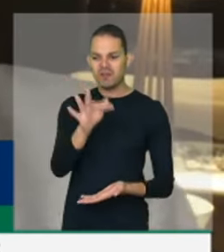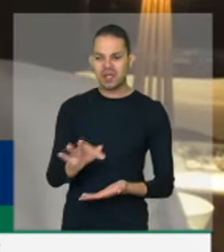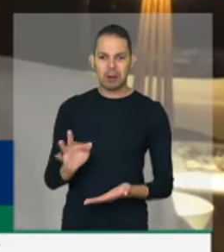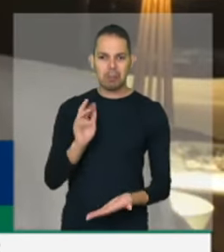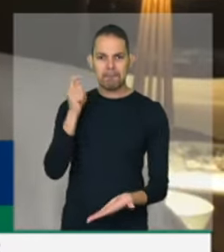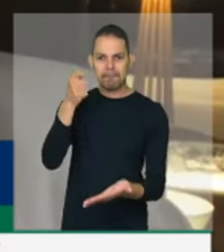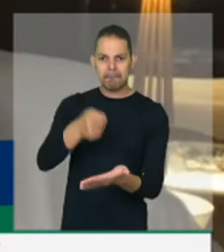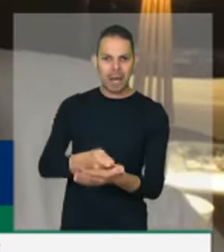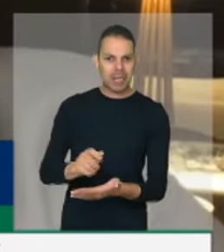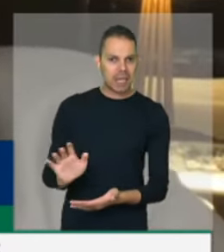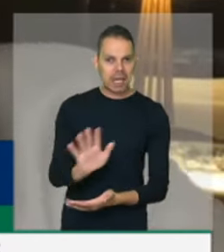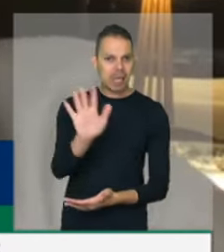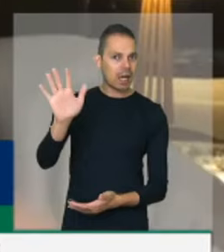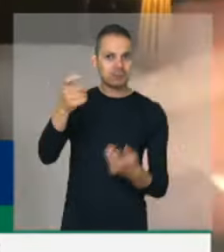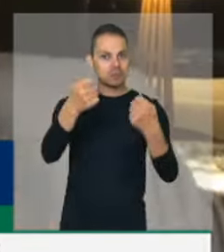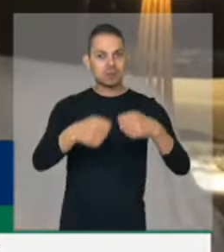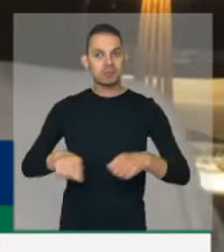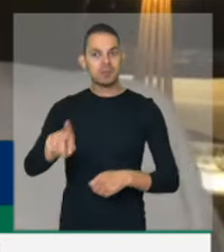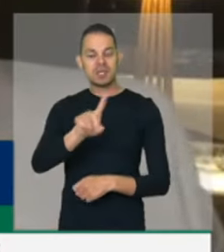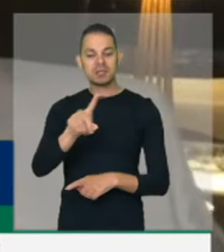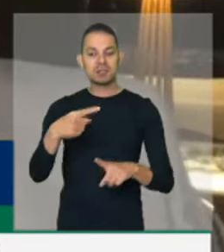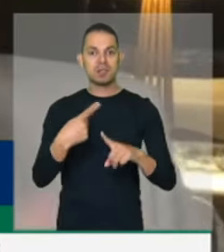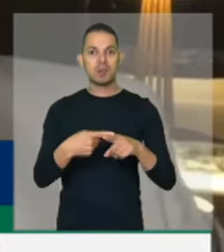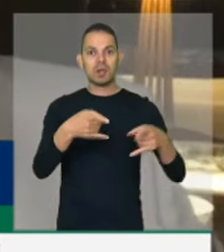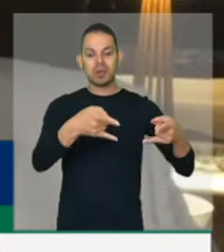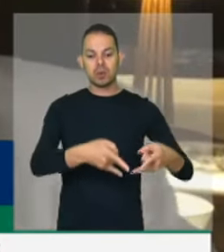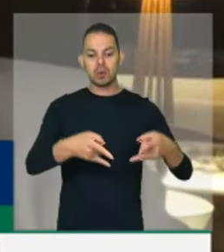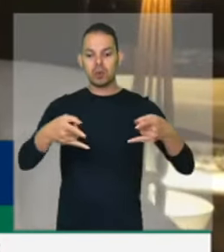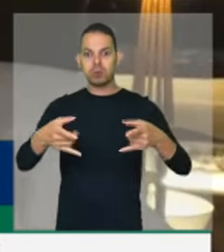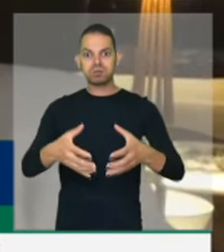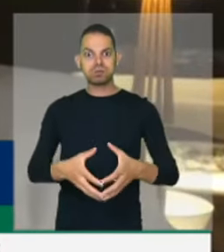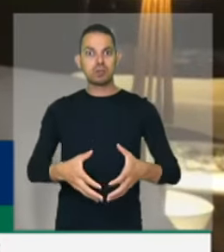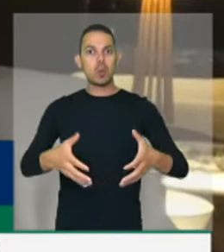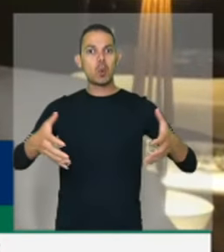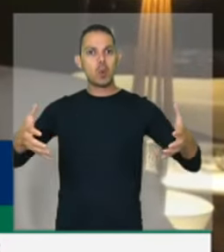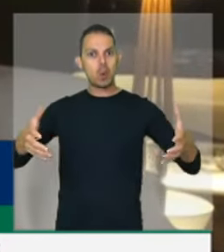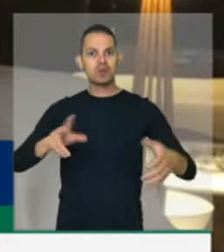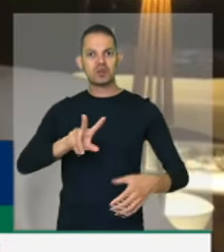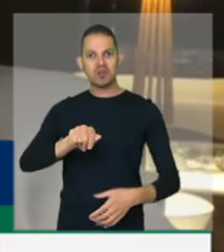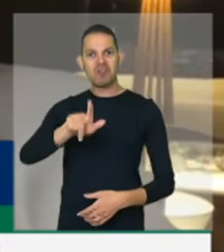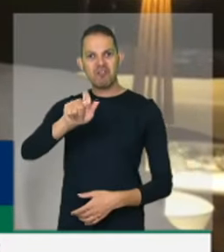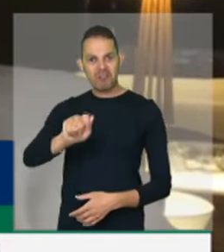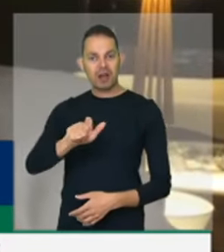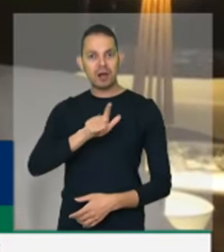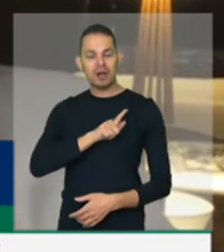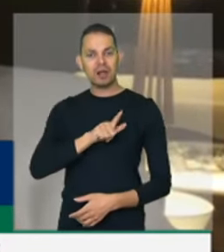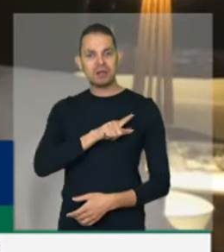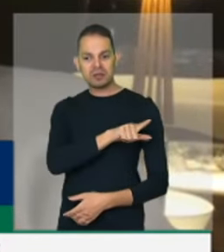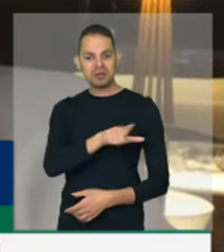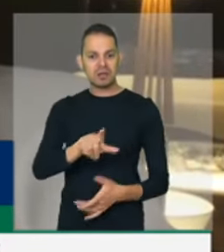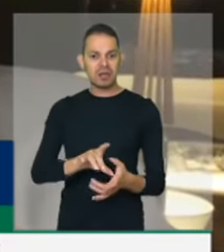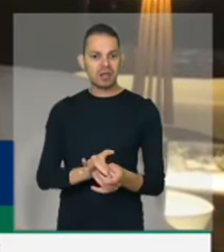... DIVERSOS, MUITOS LEITOS DE UTI É DISPOSIÇÃO QUE SEJAM USADOS POR CIVIS. ENTÃO, PEDIMOS JÁ, DESDE JÁ O APOIO PARA A NOSSA EMENDA N° 1.